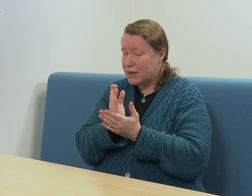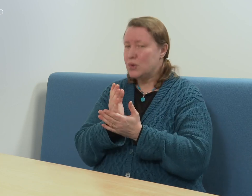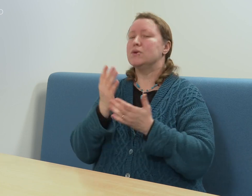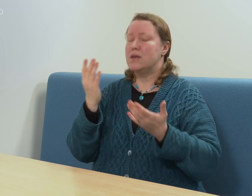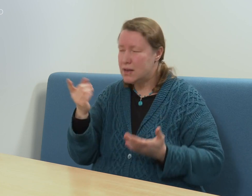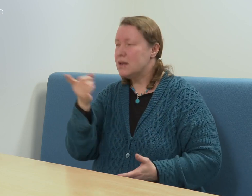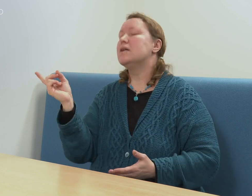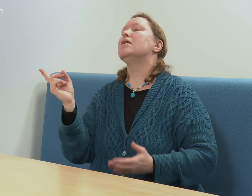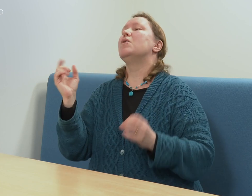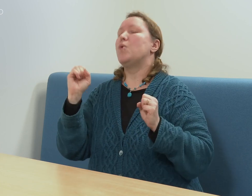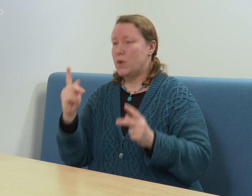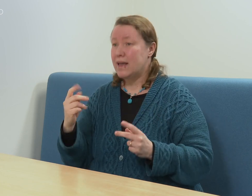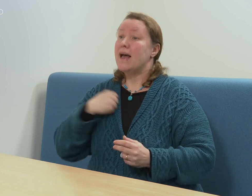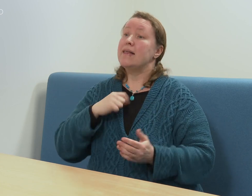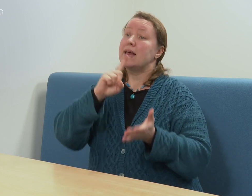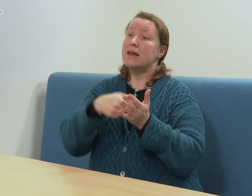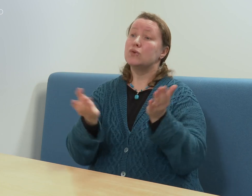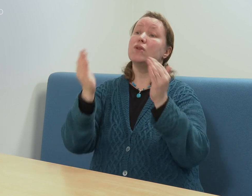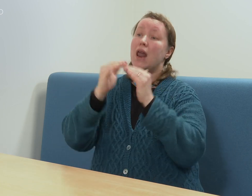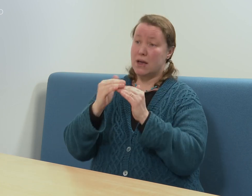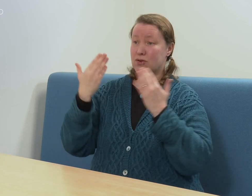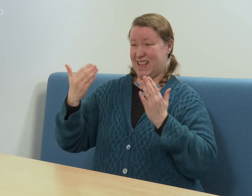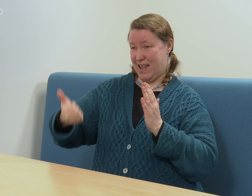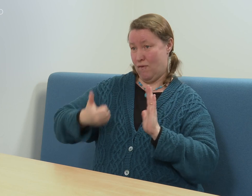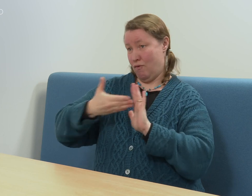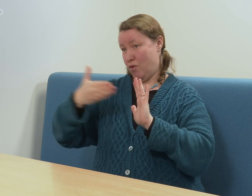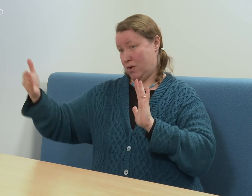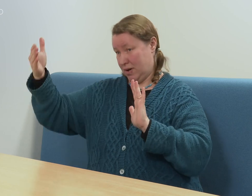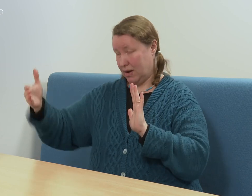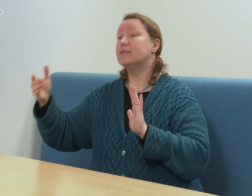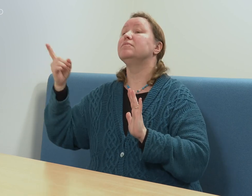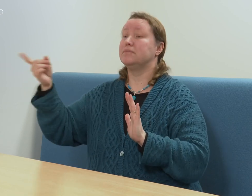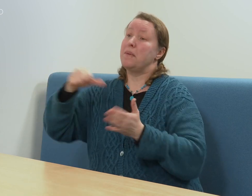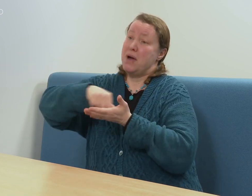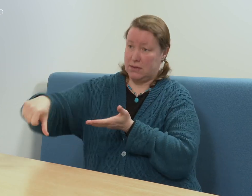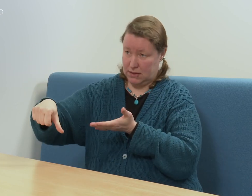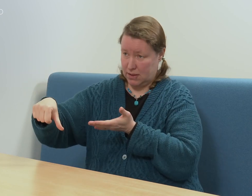Näin ollen palvelua päädyttiin jatkamaan Hätäkeskuslaitoksen kustantamana.